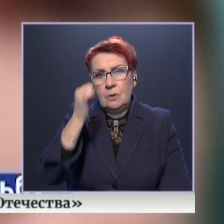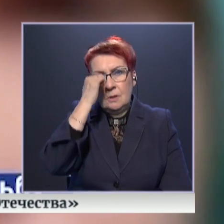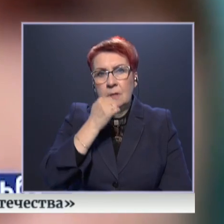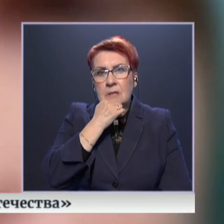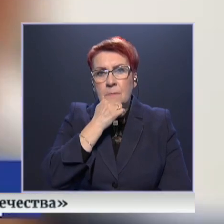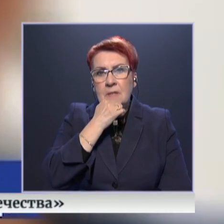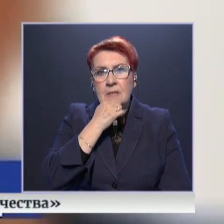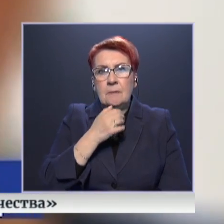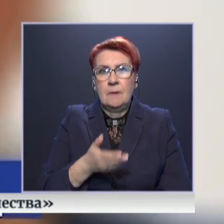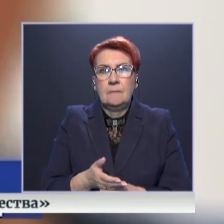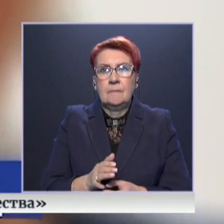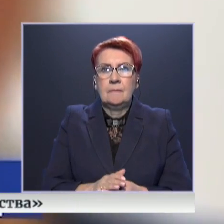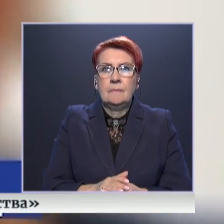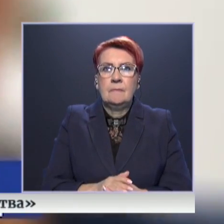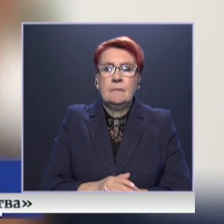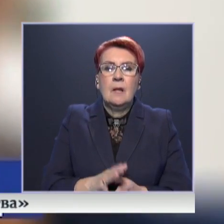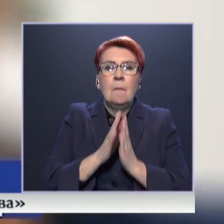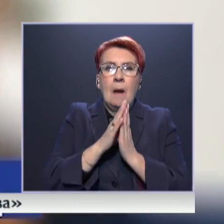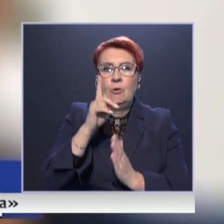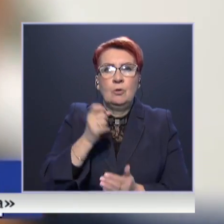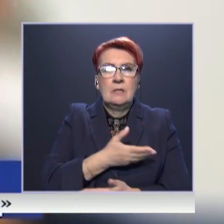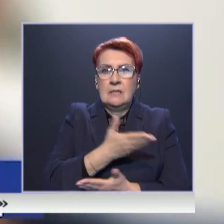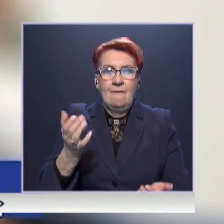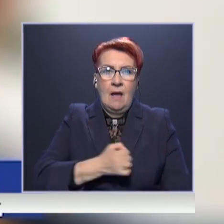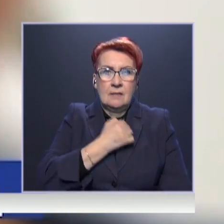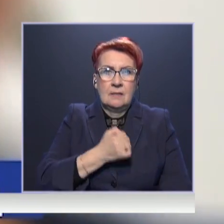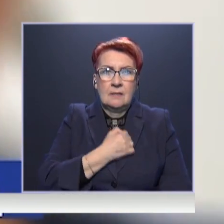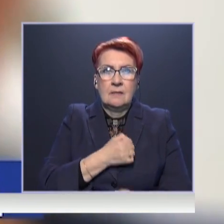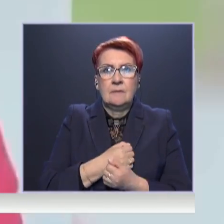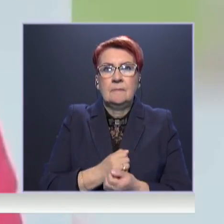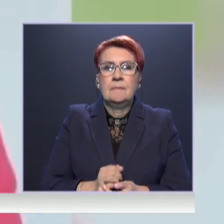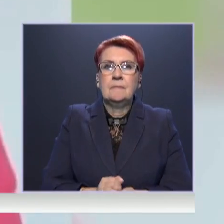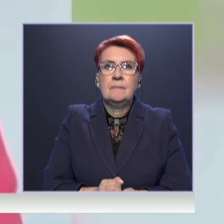самого начала этой жестокой войны 14 года вы даже не